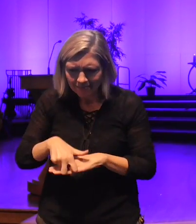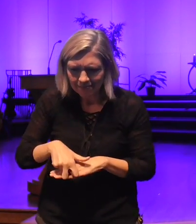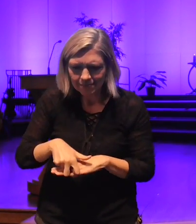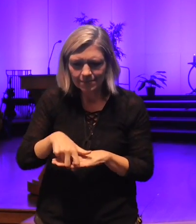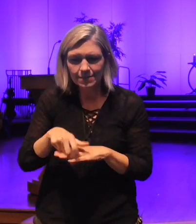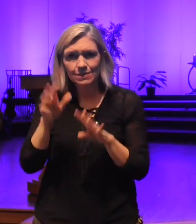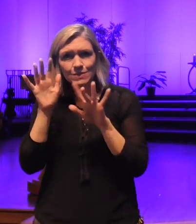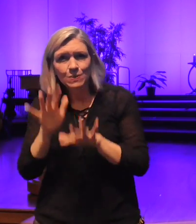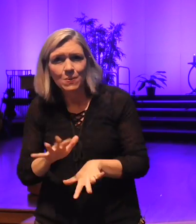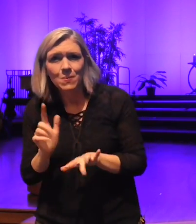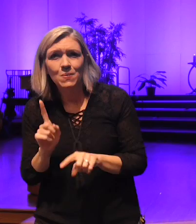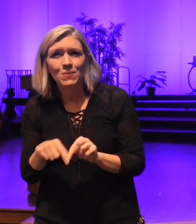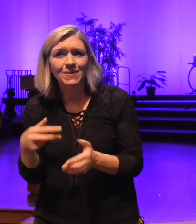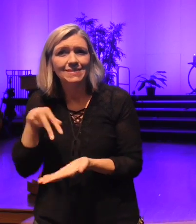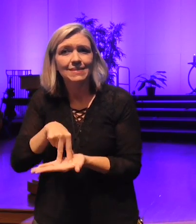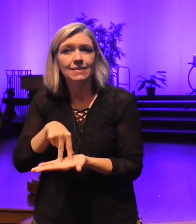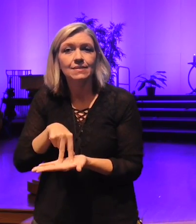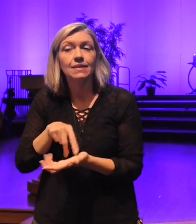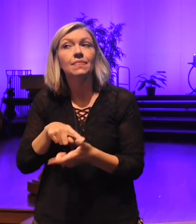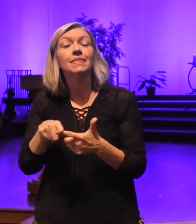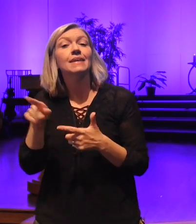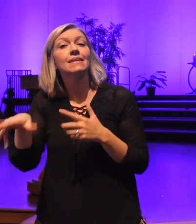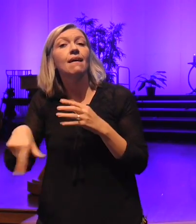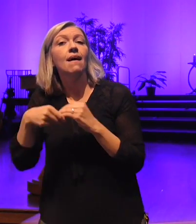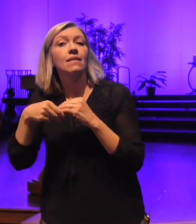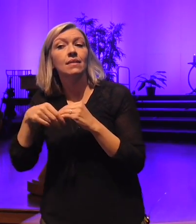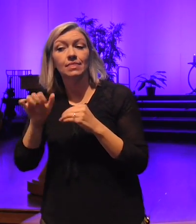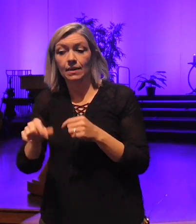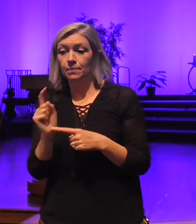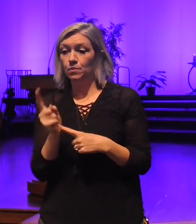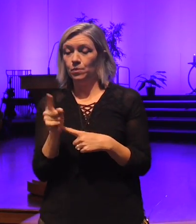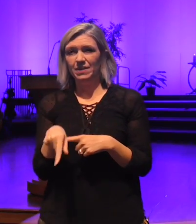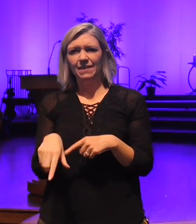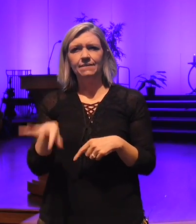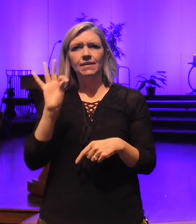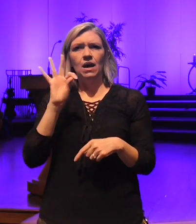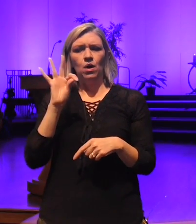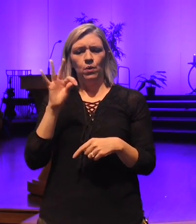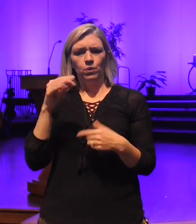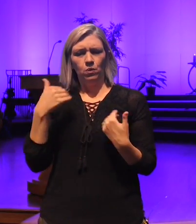, pero luego añadió que en ese momento también encontró una reserva de fuerza dentro de él de la que